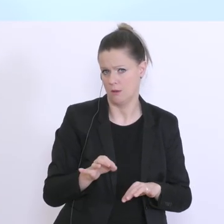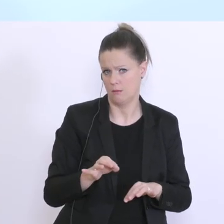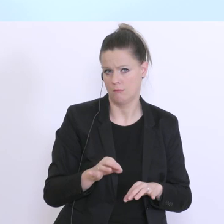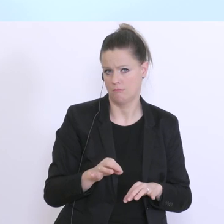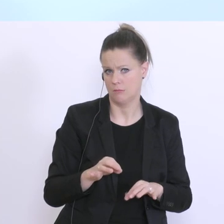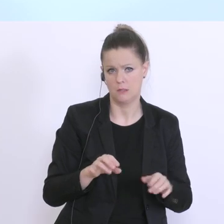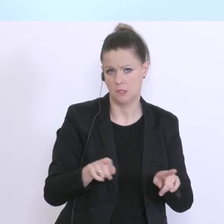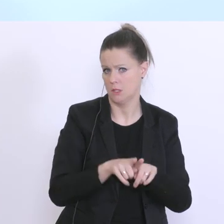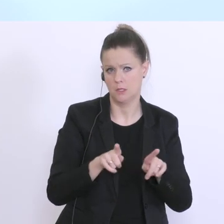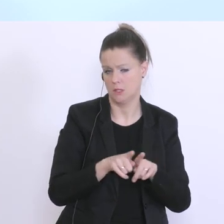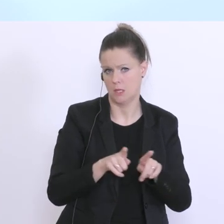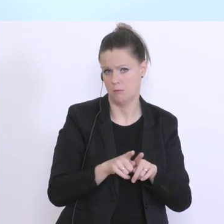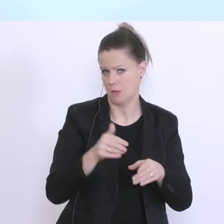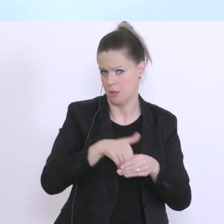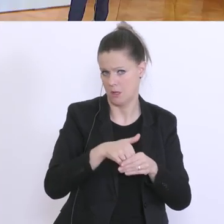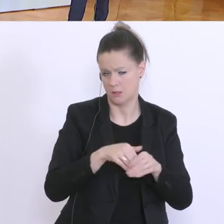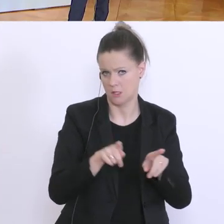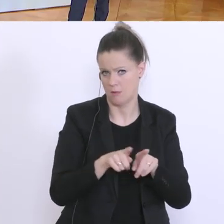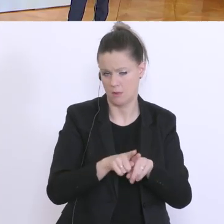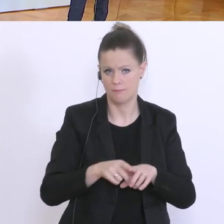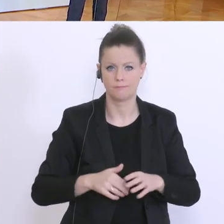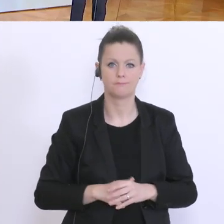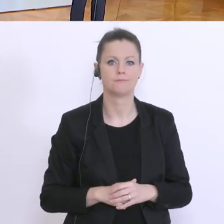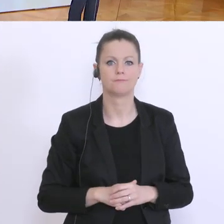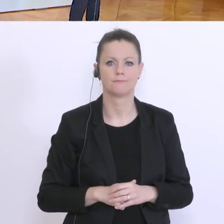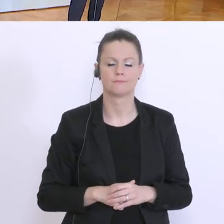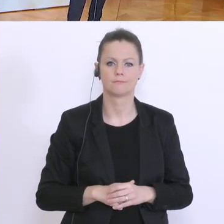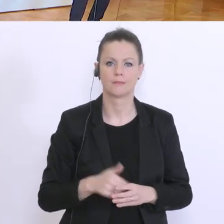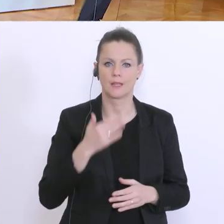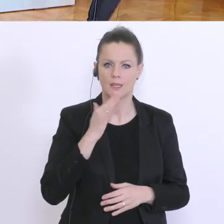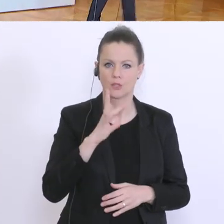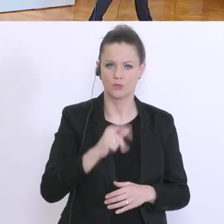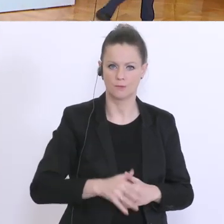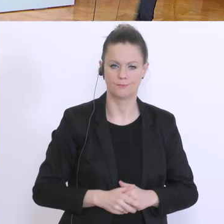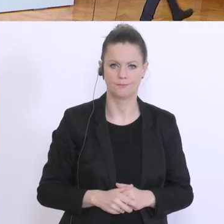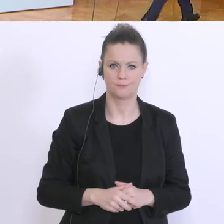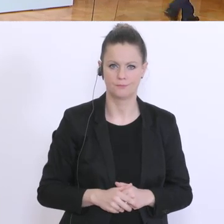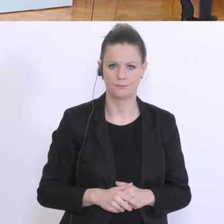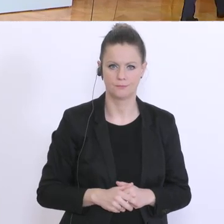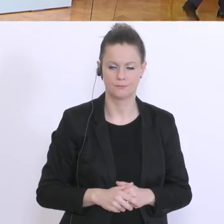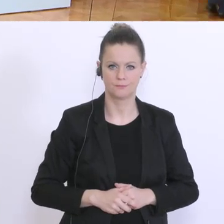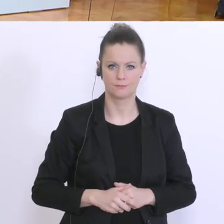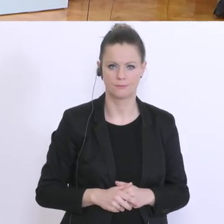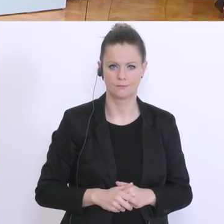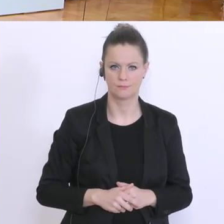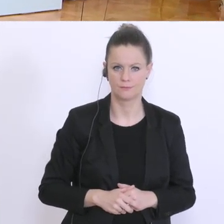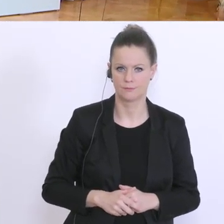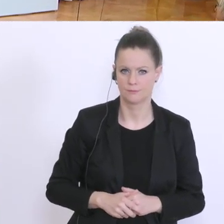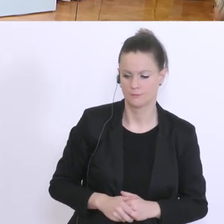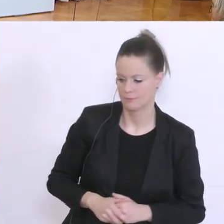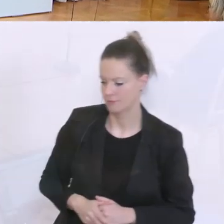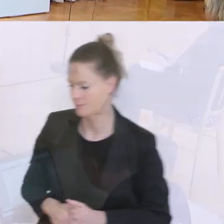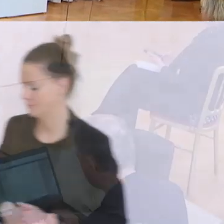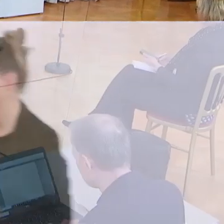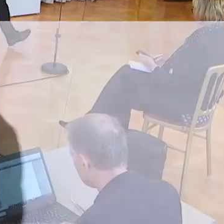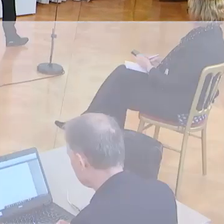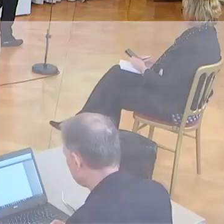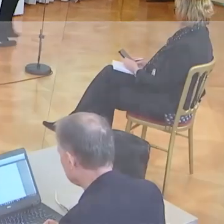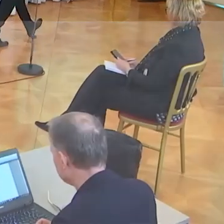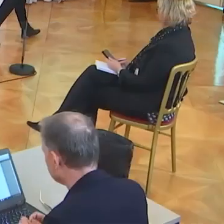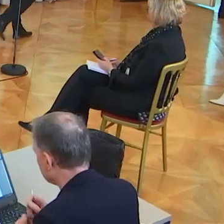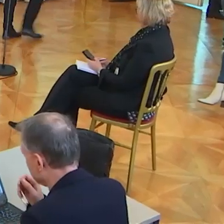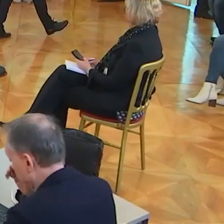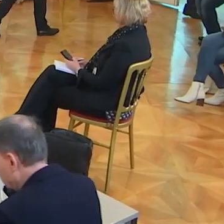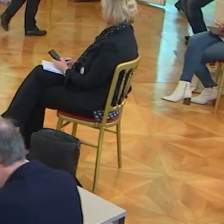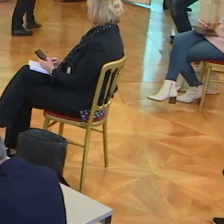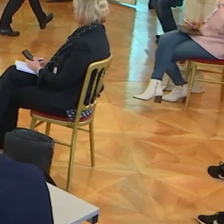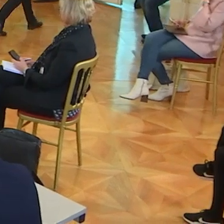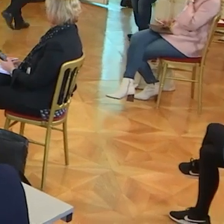Das war’s, Dankeschön.